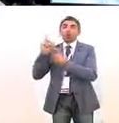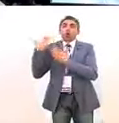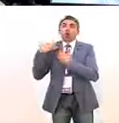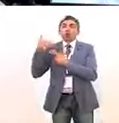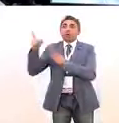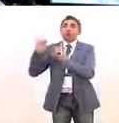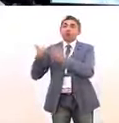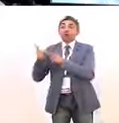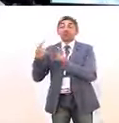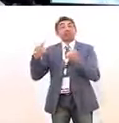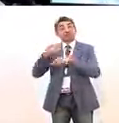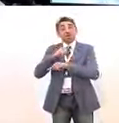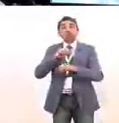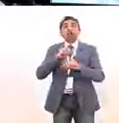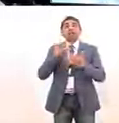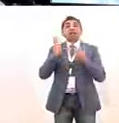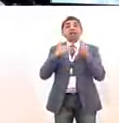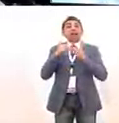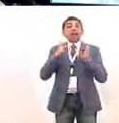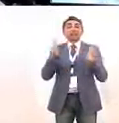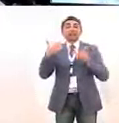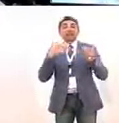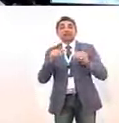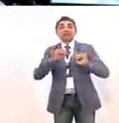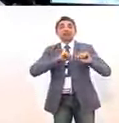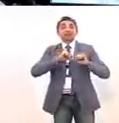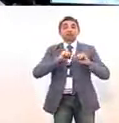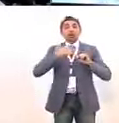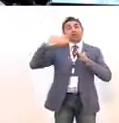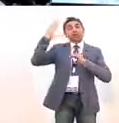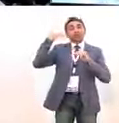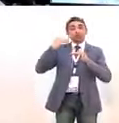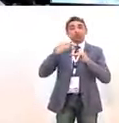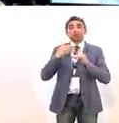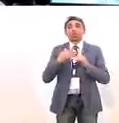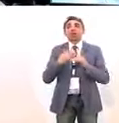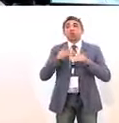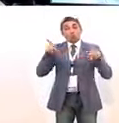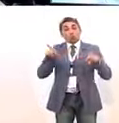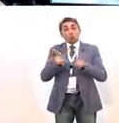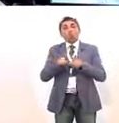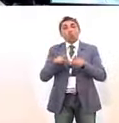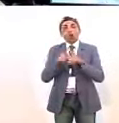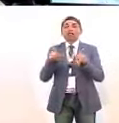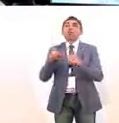la classe dirigente e la società presunta civile presenta esattamente come la politica